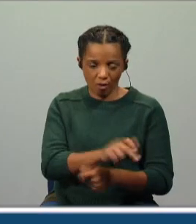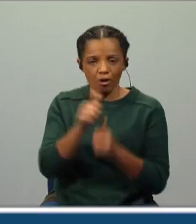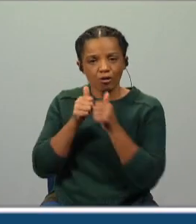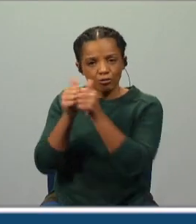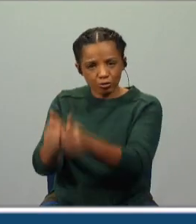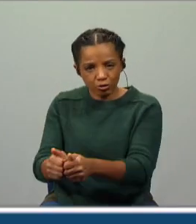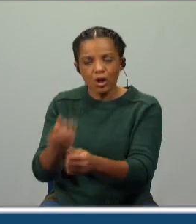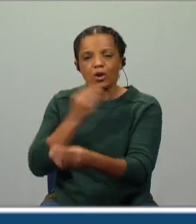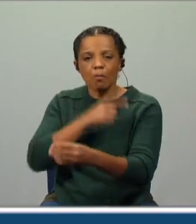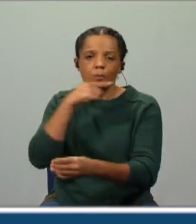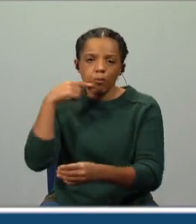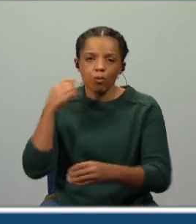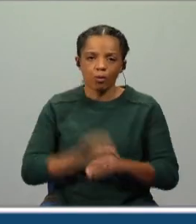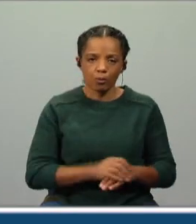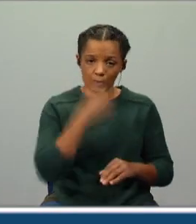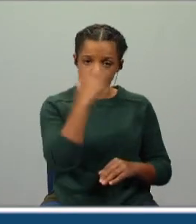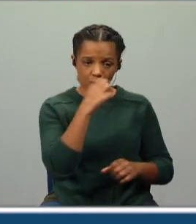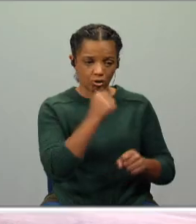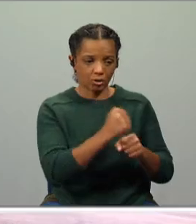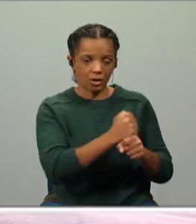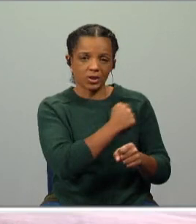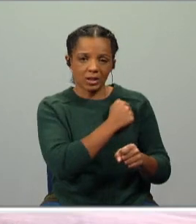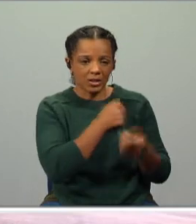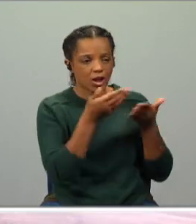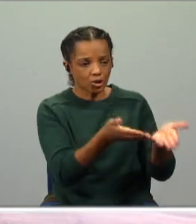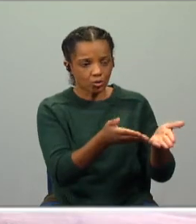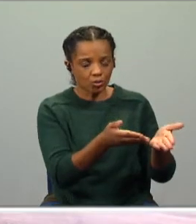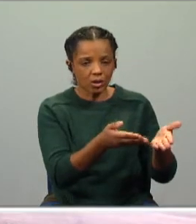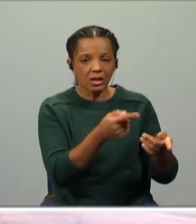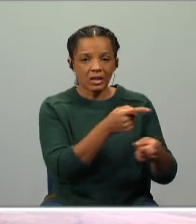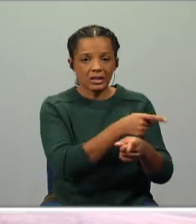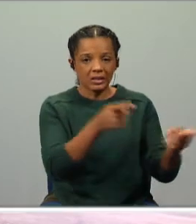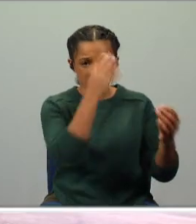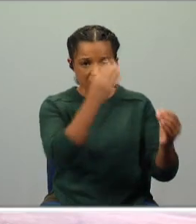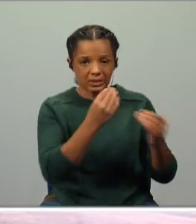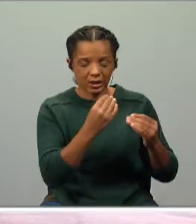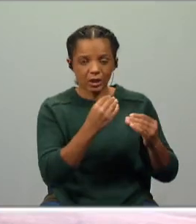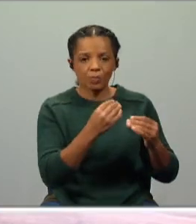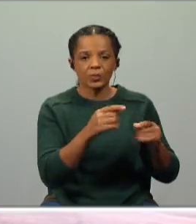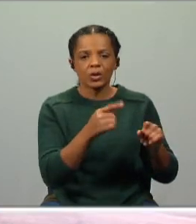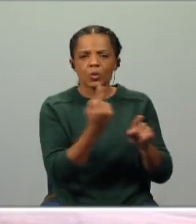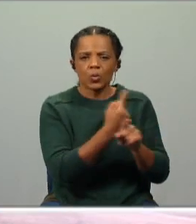Ajudas os porquinhos nos trabalhos caseiros e eles en eles, ensinam-te a tocar os instrumentos.